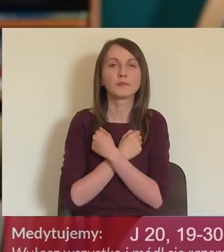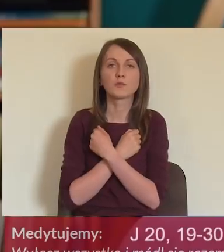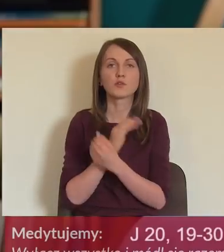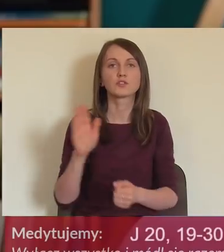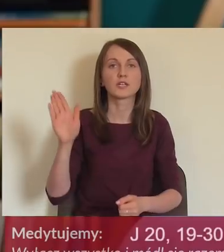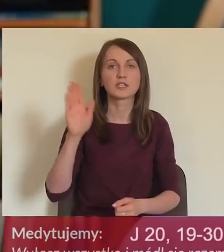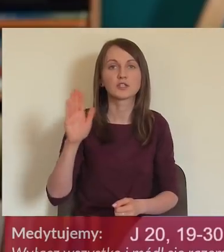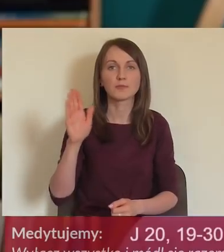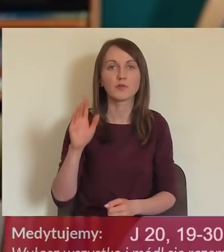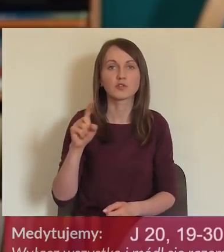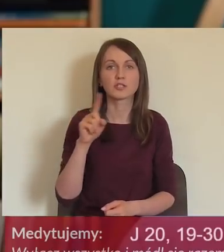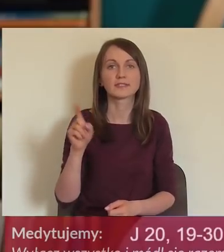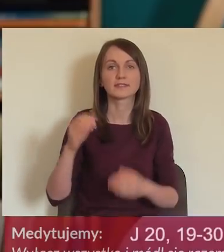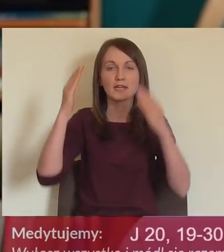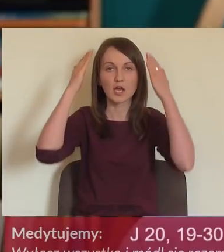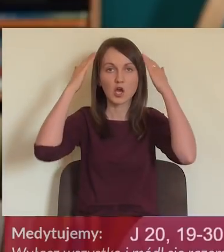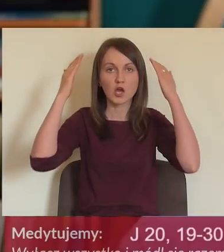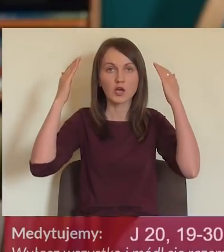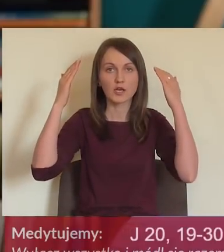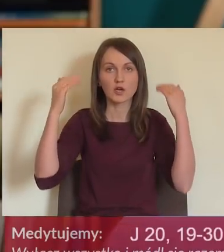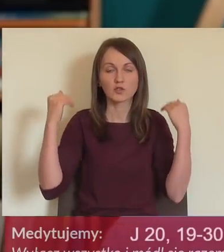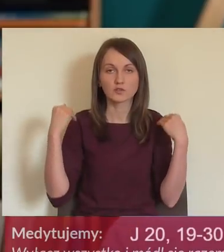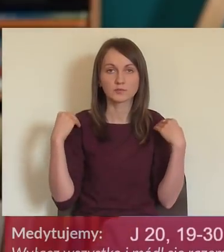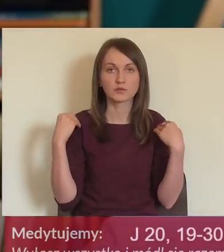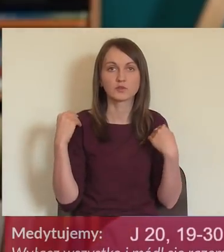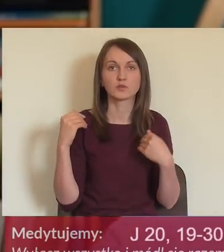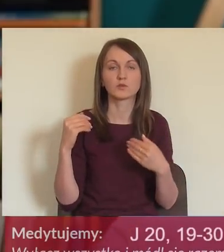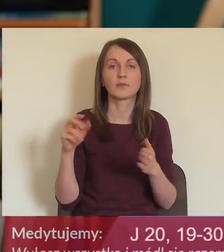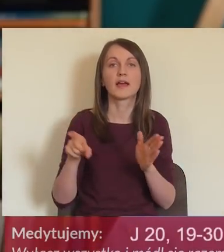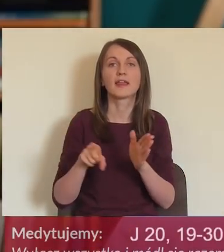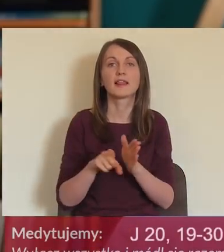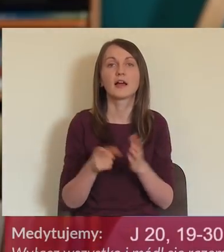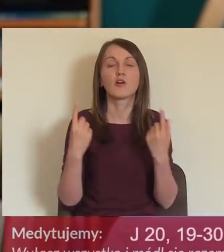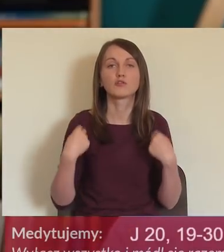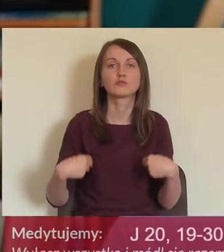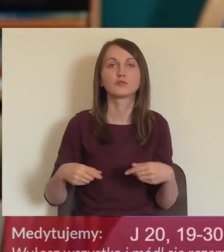z hospicjum dla osób bezdomnych.